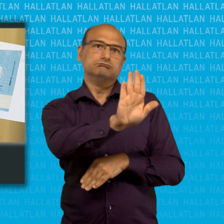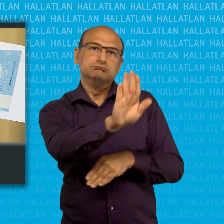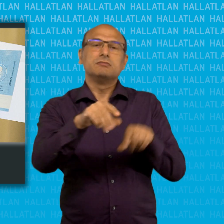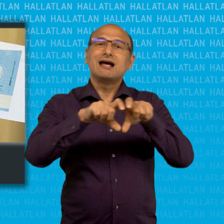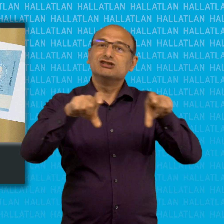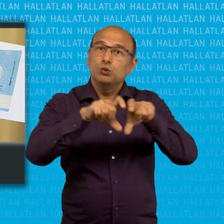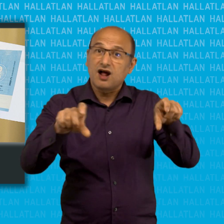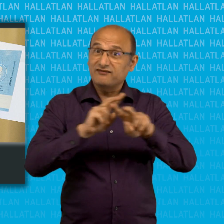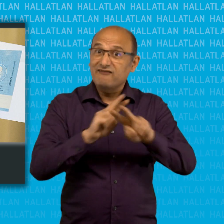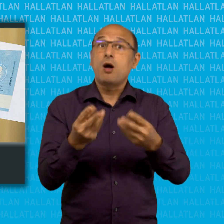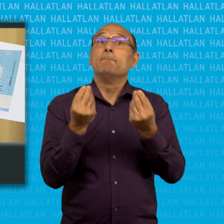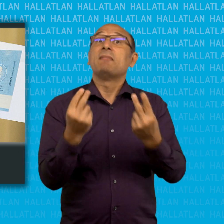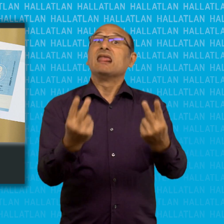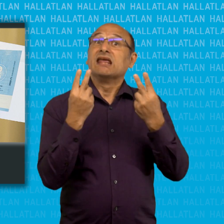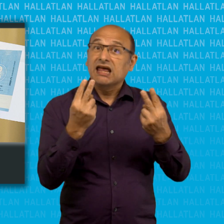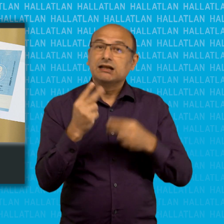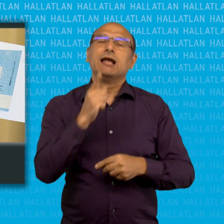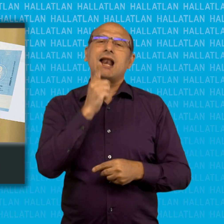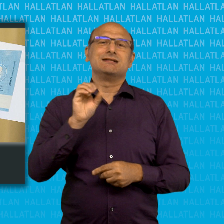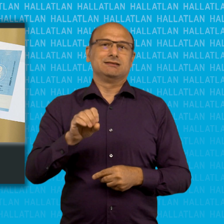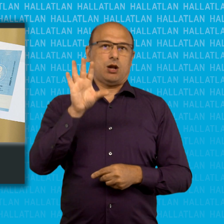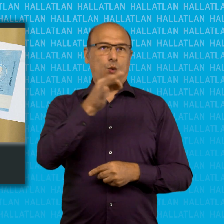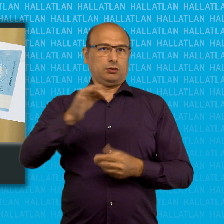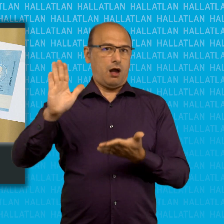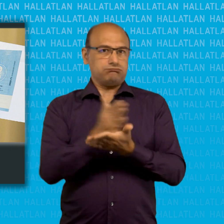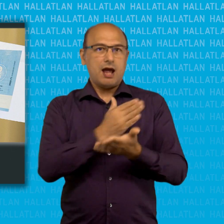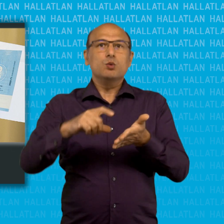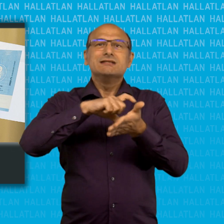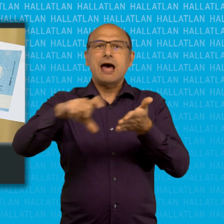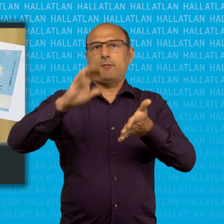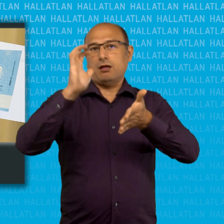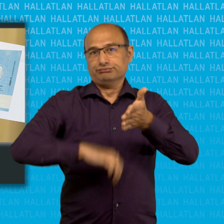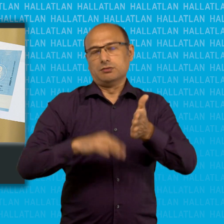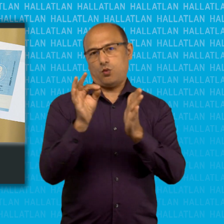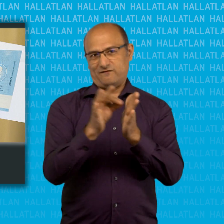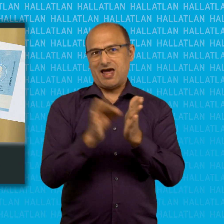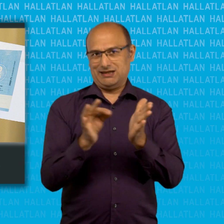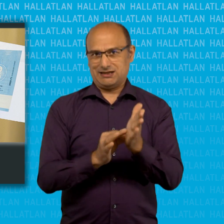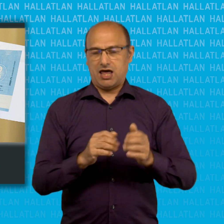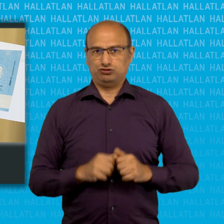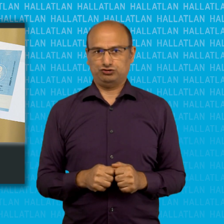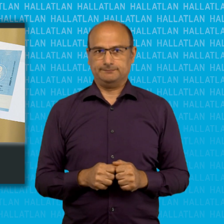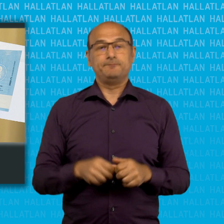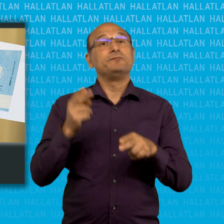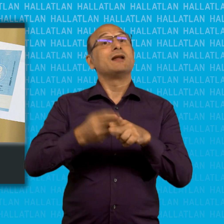ahol a rezsiutalvány értékét 15 napon belül jóváírják a számlán.